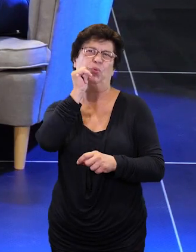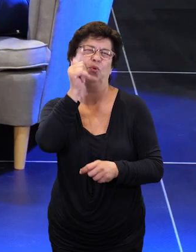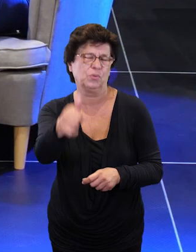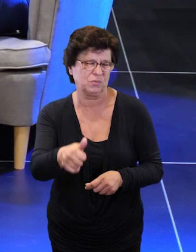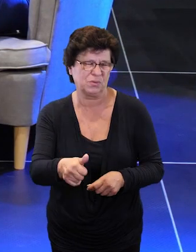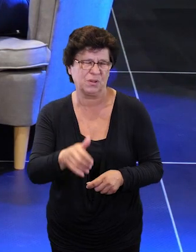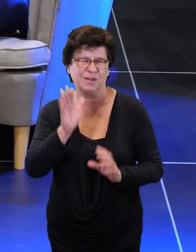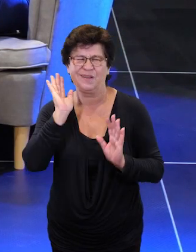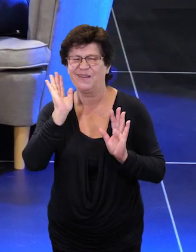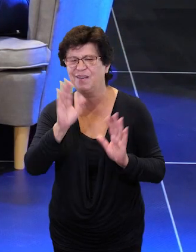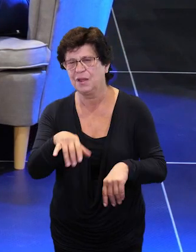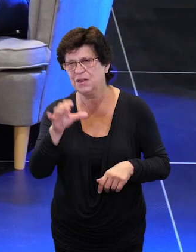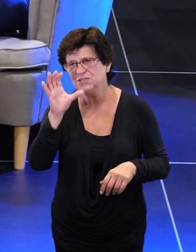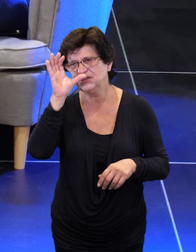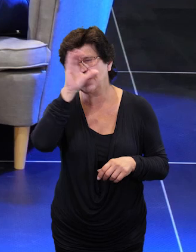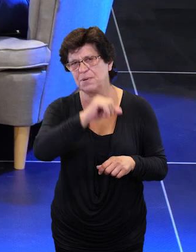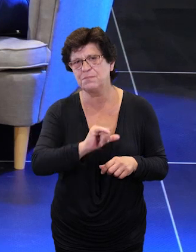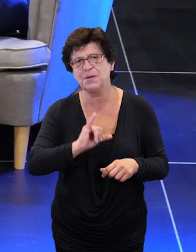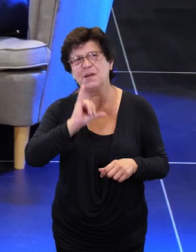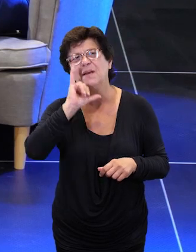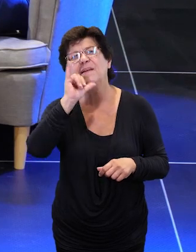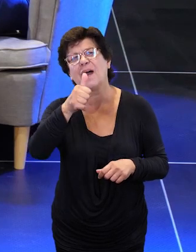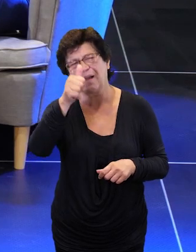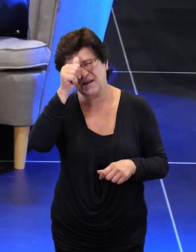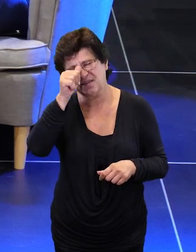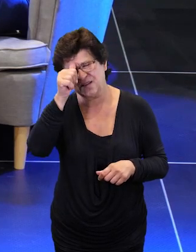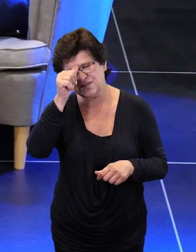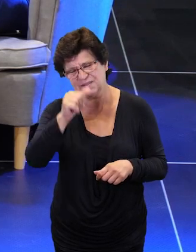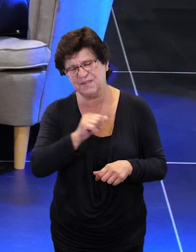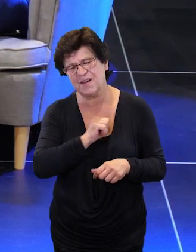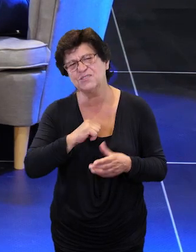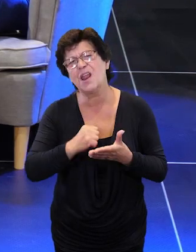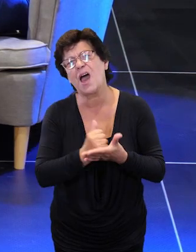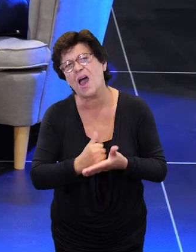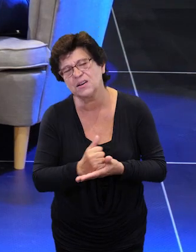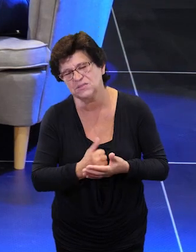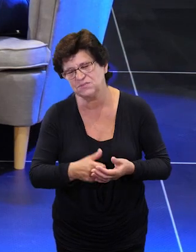Nie interesuje mnie za bardzo, czy ja pójdę do tego szpitala czy do tamtego, czy ja pójdę za miesiąc czy za tydzień.